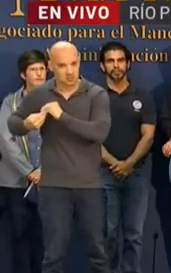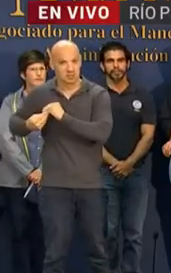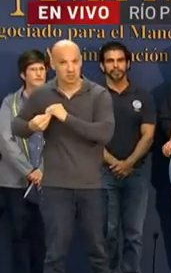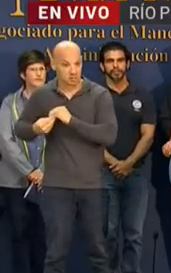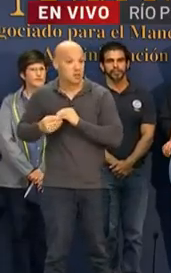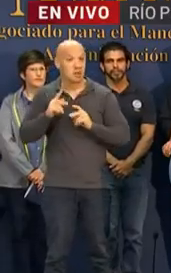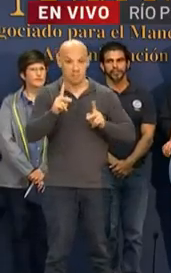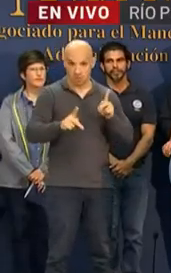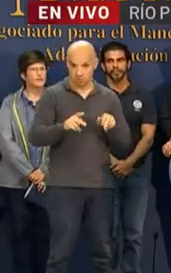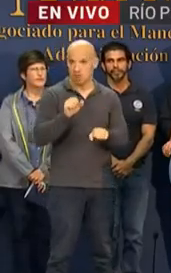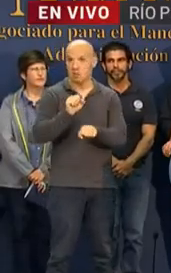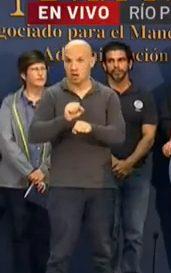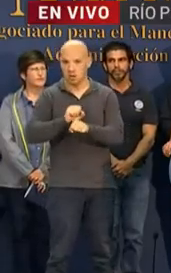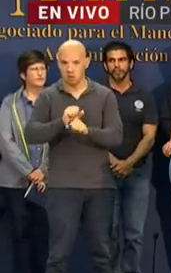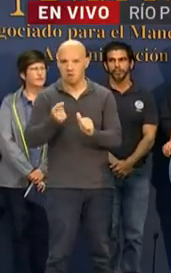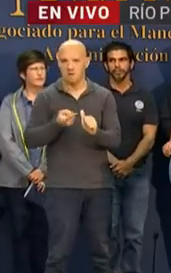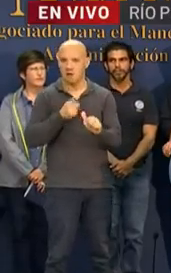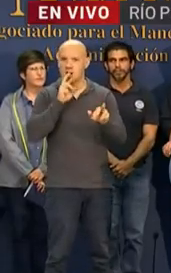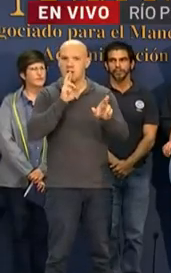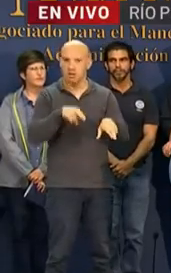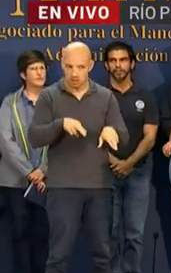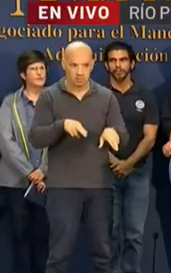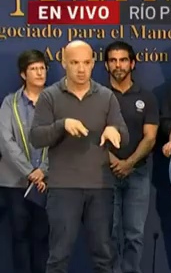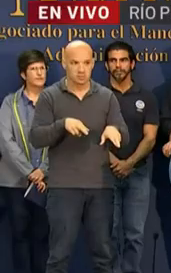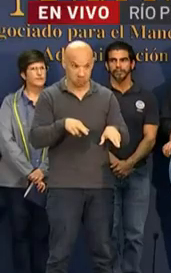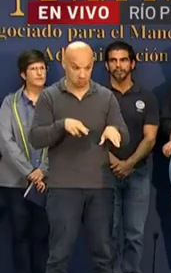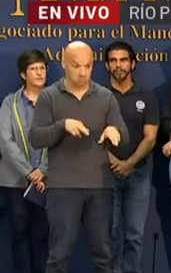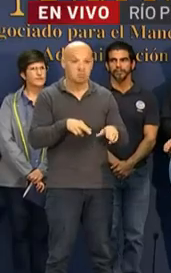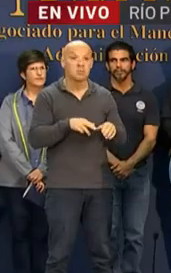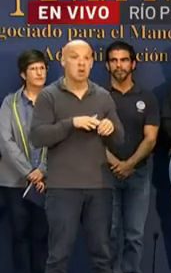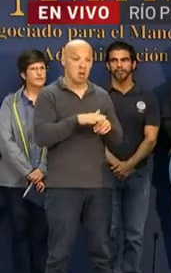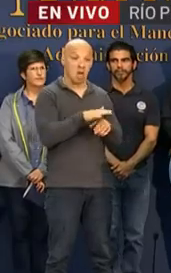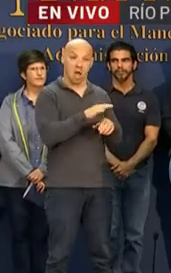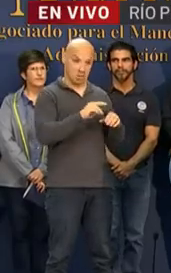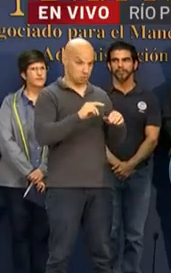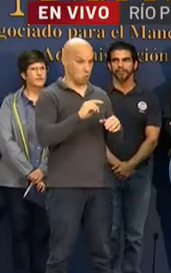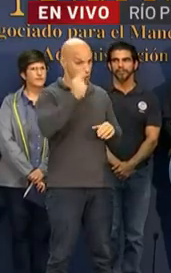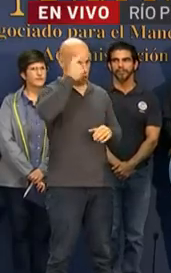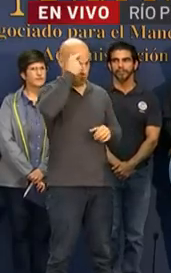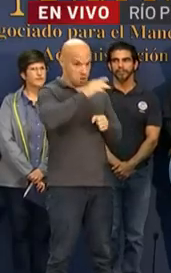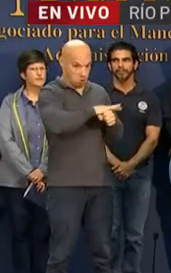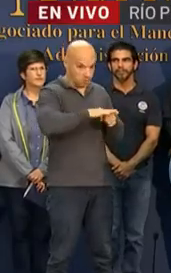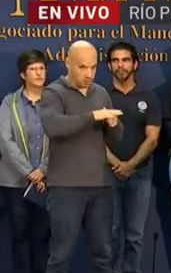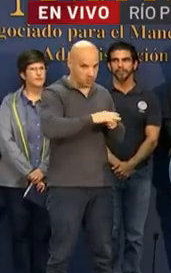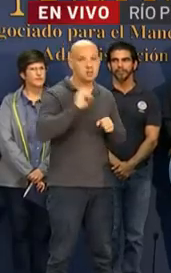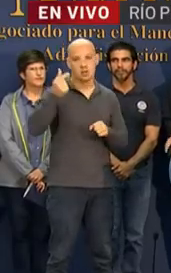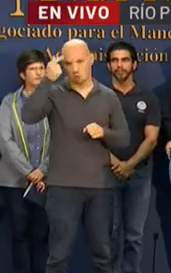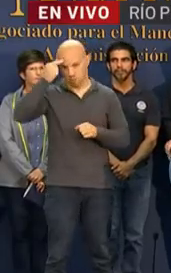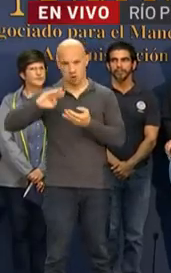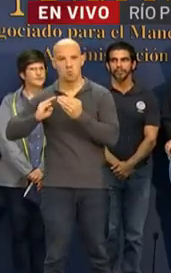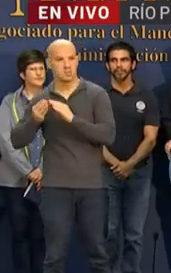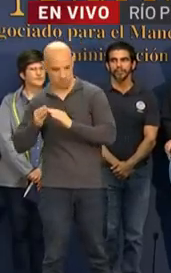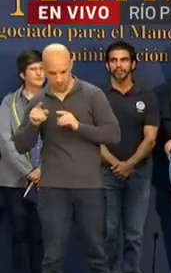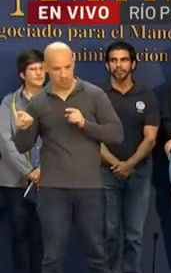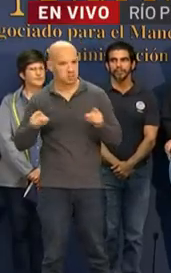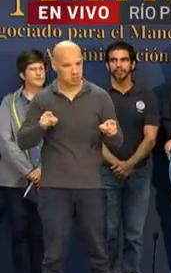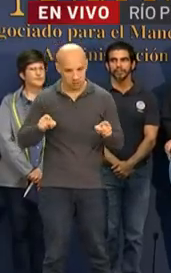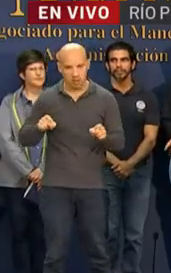ESPECÍFICAMENTE, HABLAMOS DE